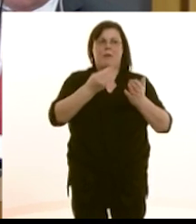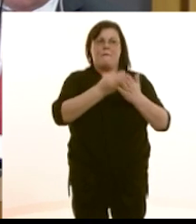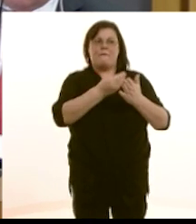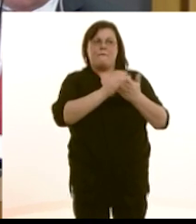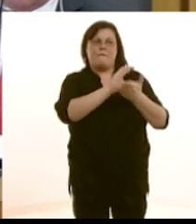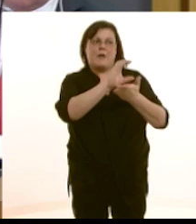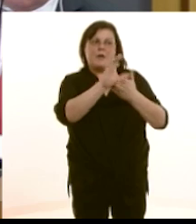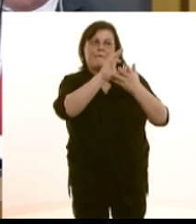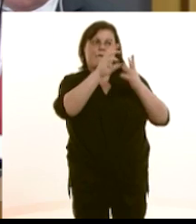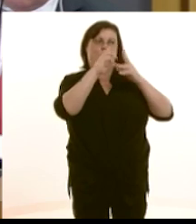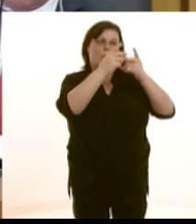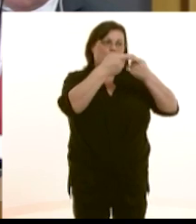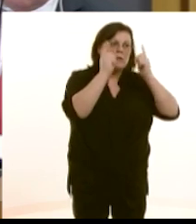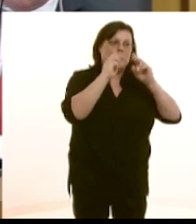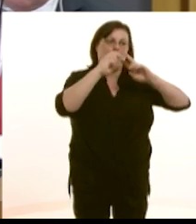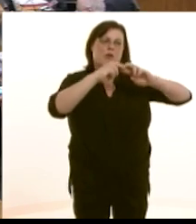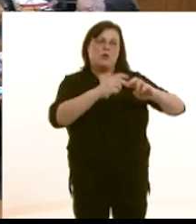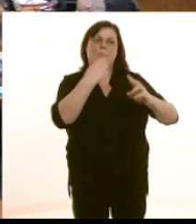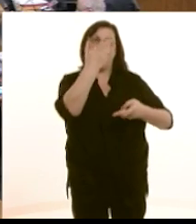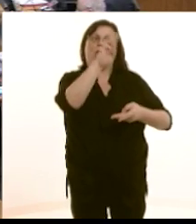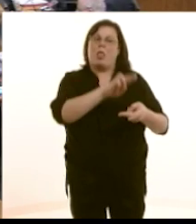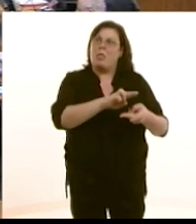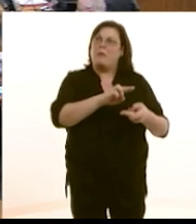yn fethiant llwyr? Carwyn Jones: Na, nid ydyw, ac rwyín dod